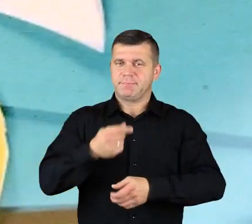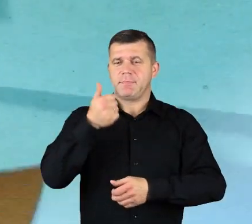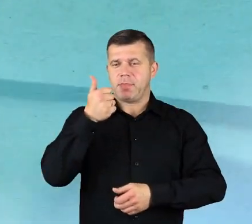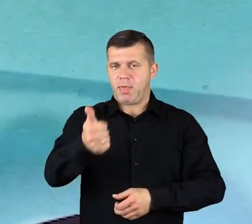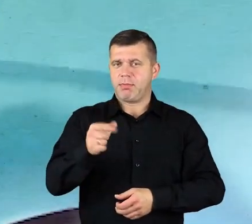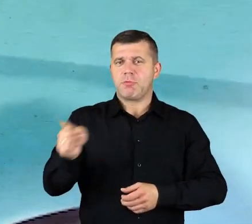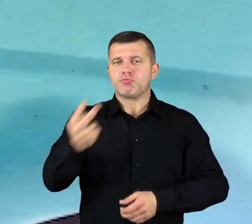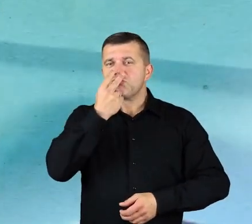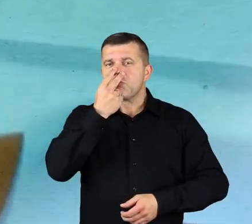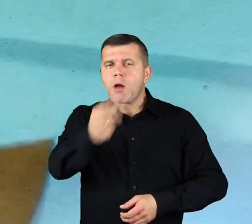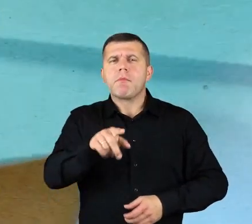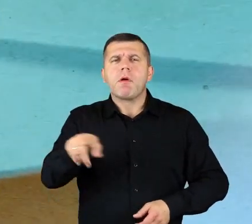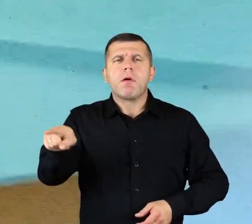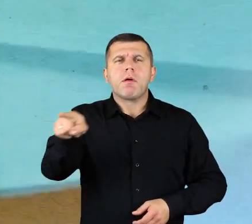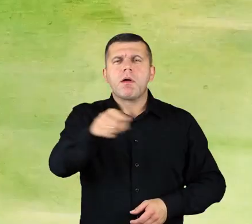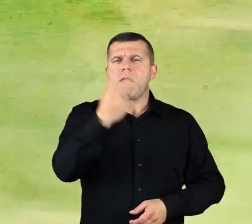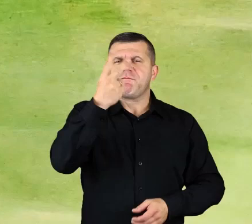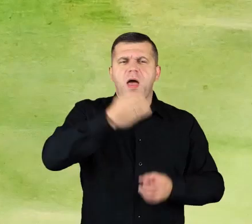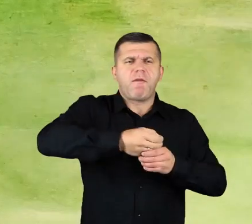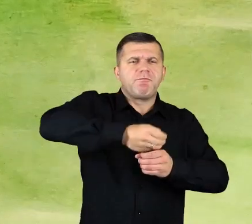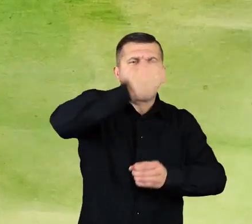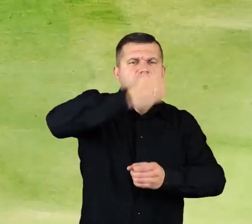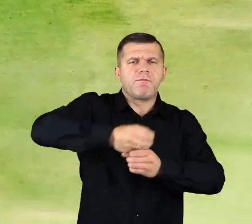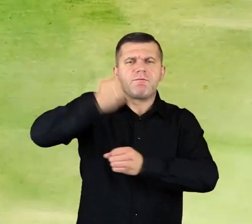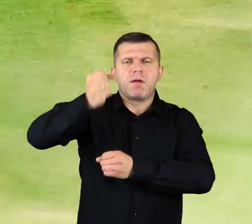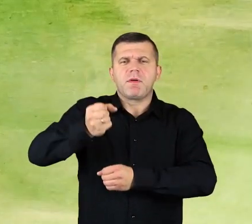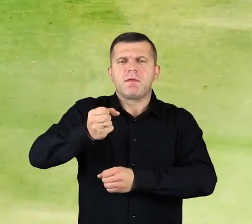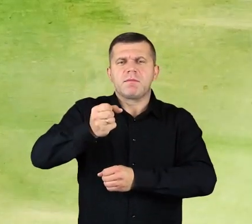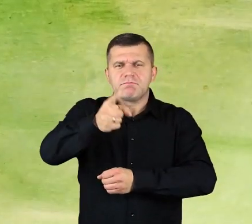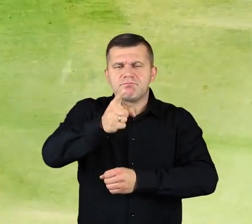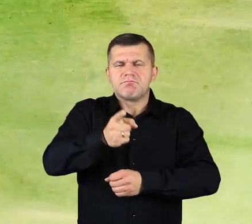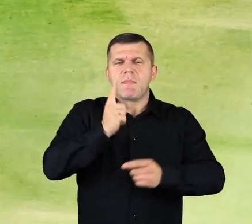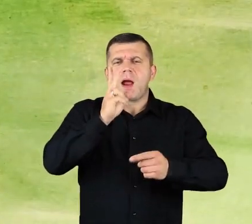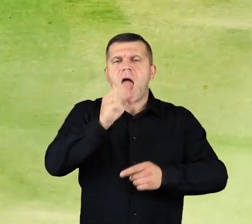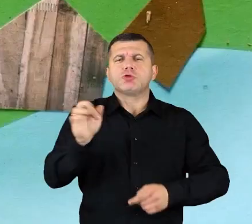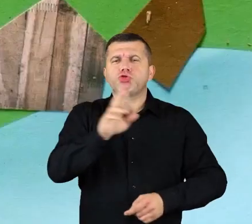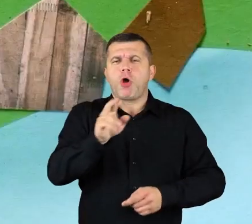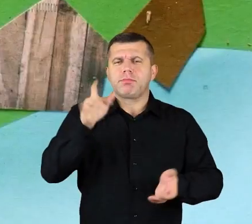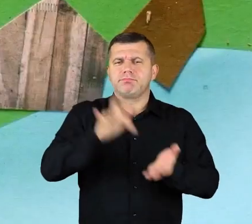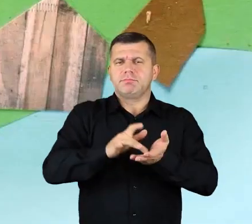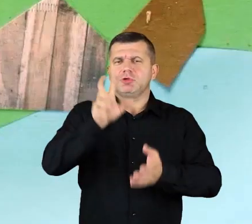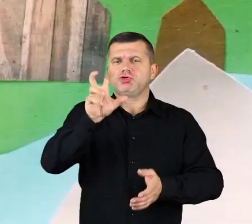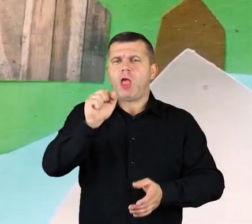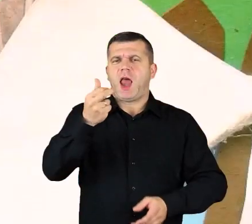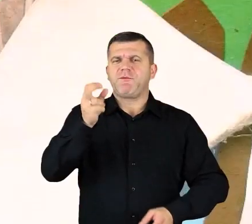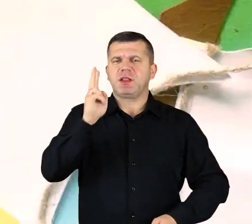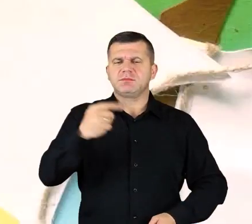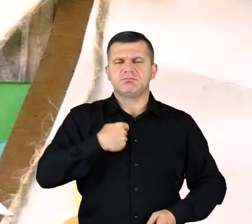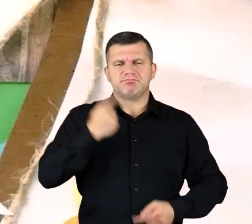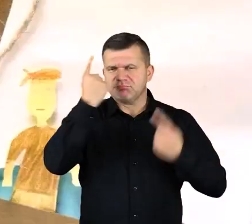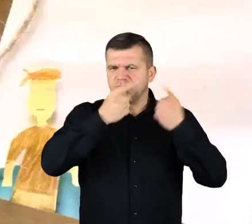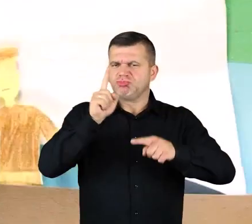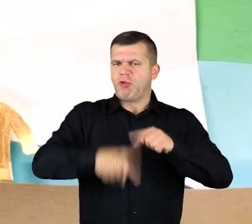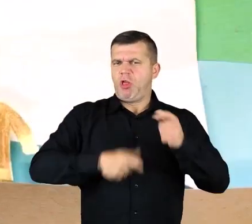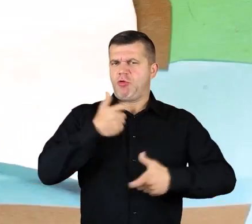jeden z nich zobaczył na horyzoncie dwie wieże klasztoru w Czerwińsku. Pomyślał: Źle zrobiliśmy, musimy tam wrócić.